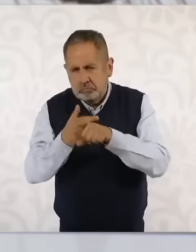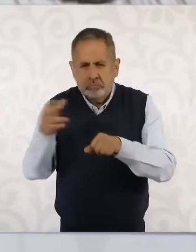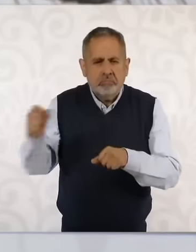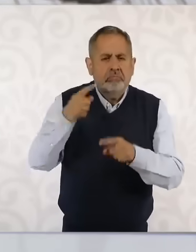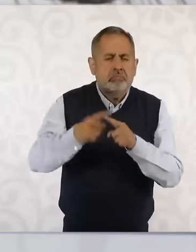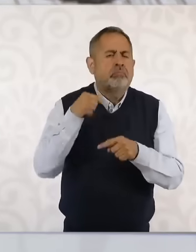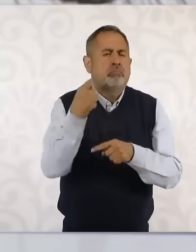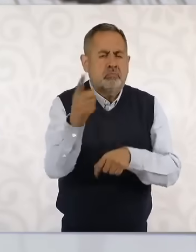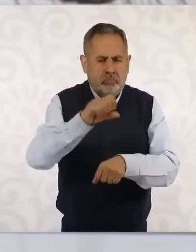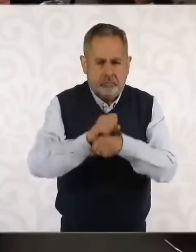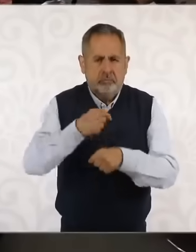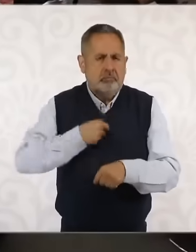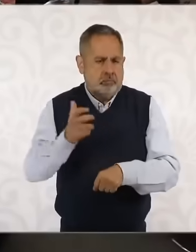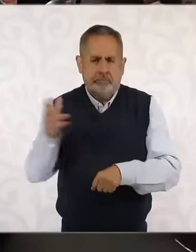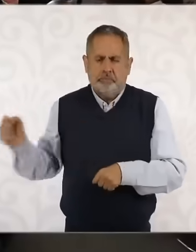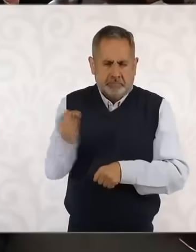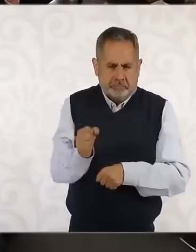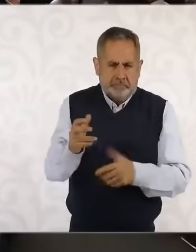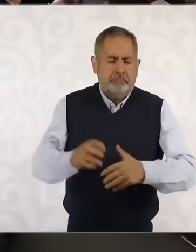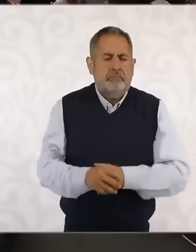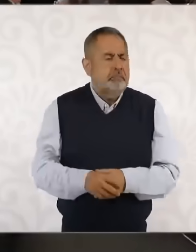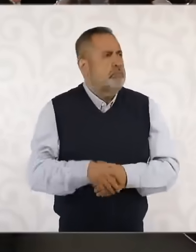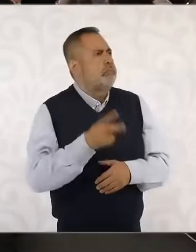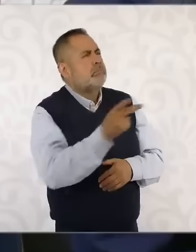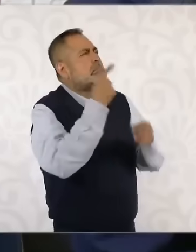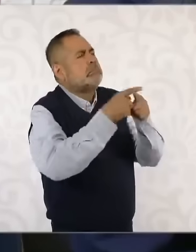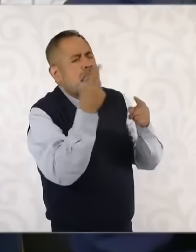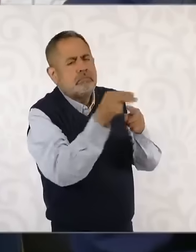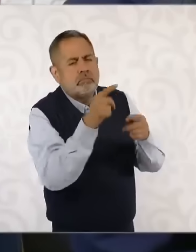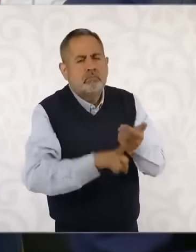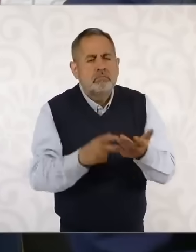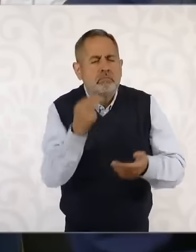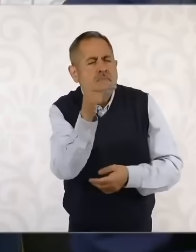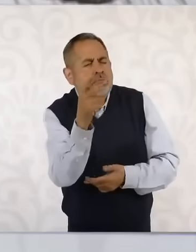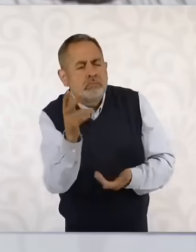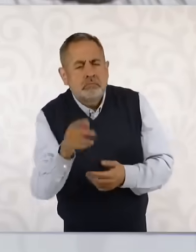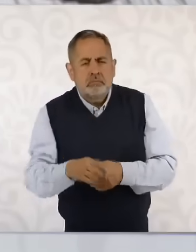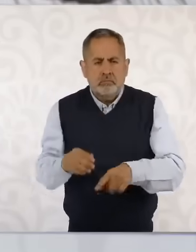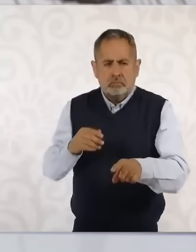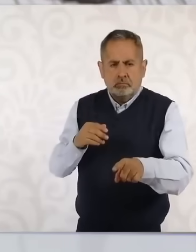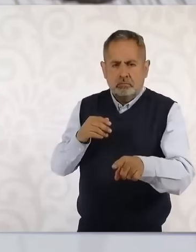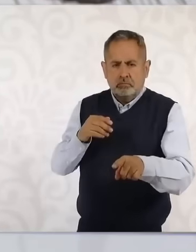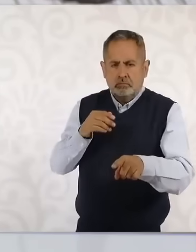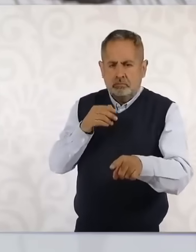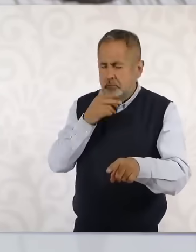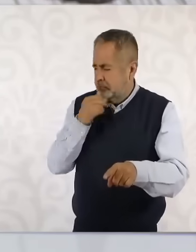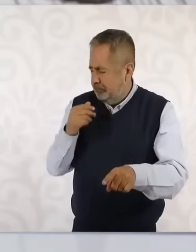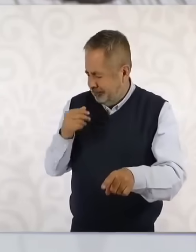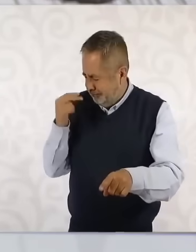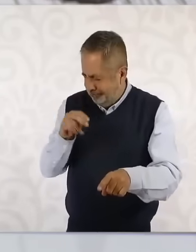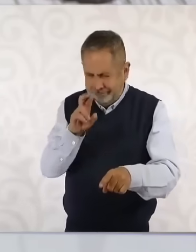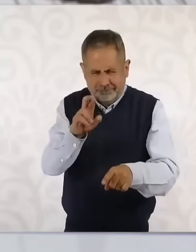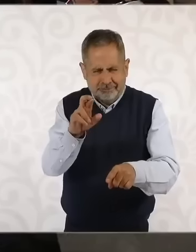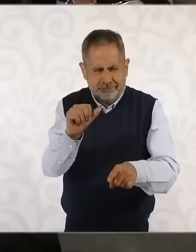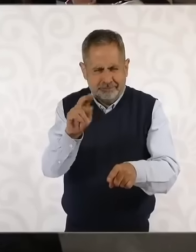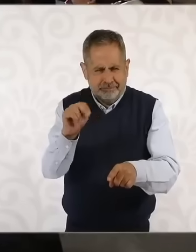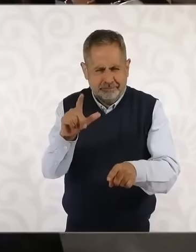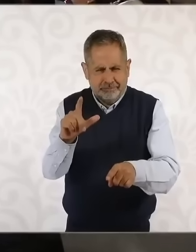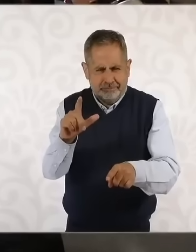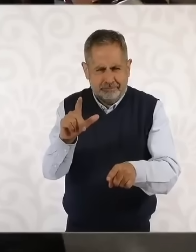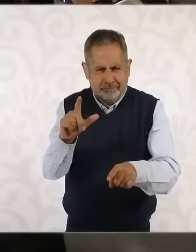próxima semana. Okay. ¿Quién es quien se quede? Perdón, Raúl. Ahora, ahora recuerdo su apellido.